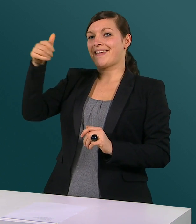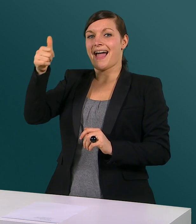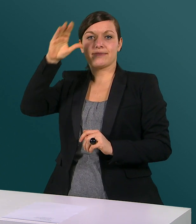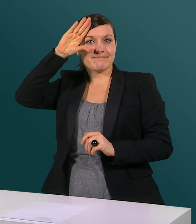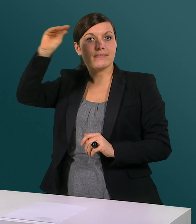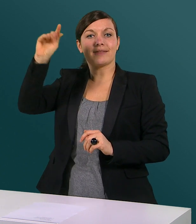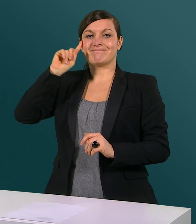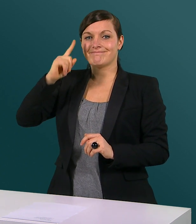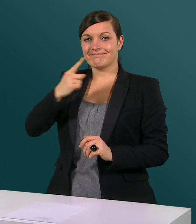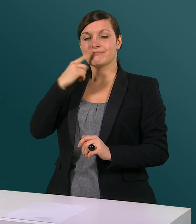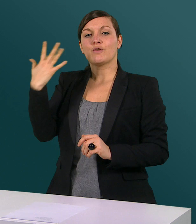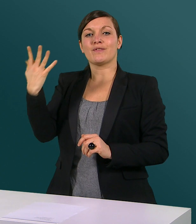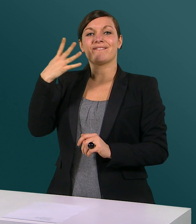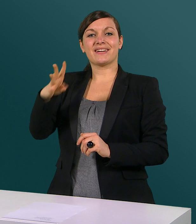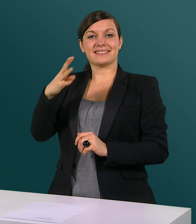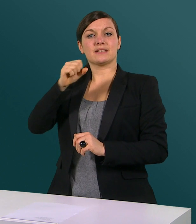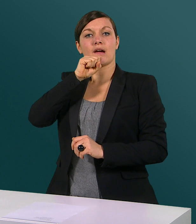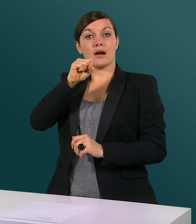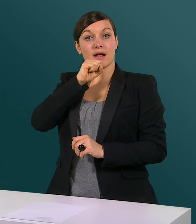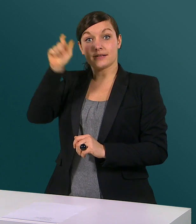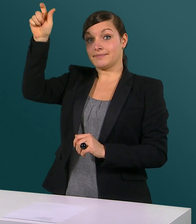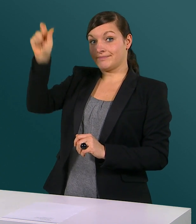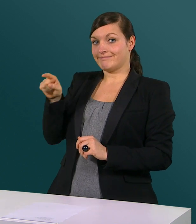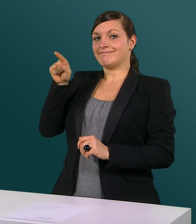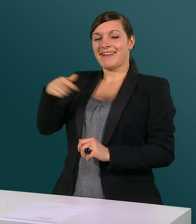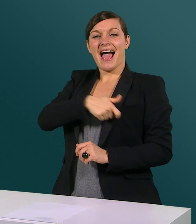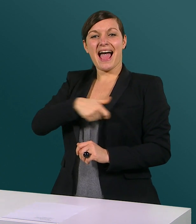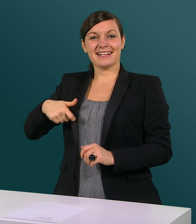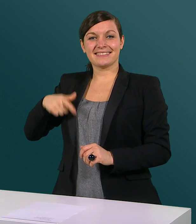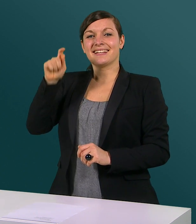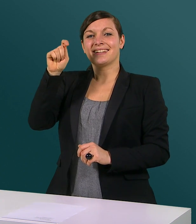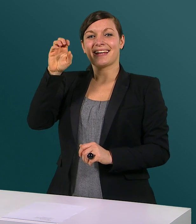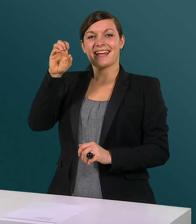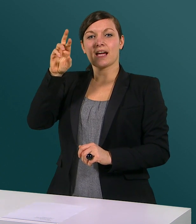wurde ein 45jähriger Mann,